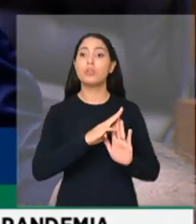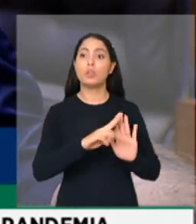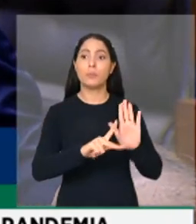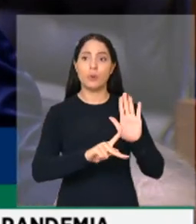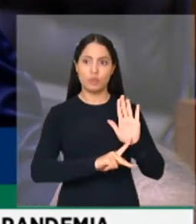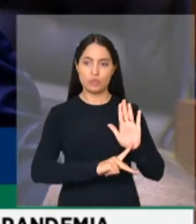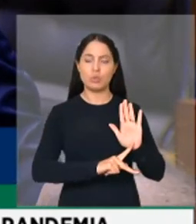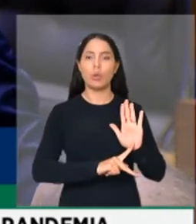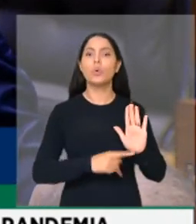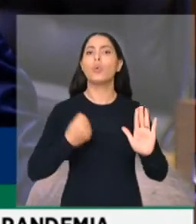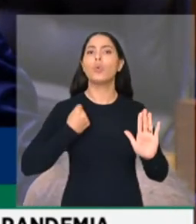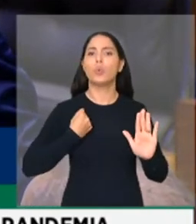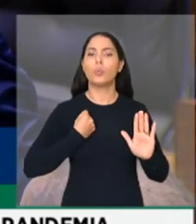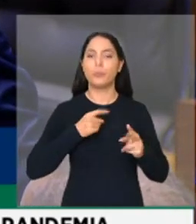PROVISÓRIAS. ISSO FOI FEITO A MEDIDA PROVISÓRIA 1036 E A